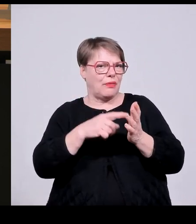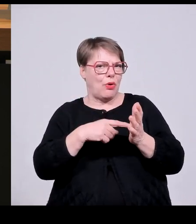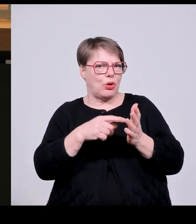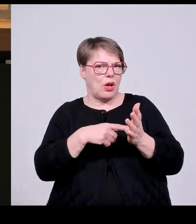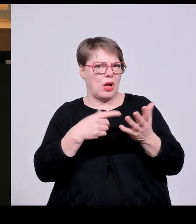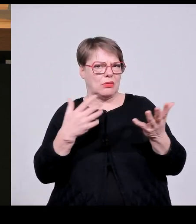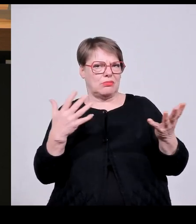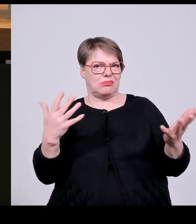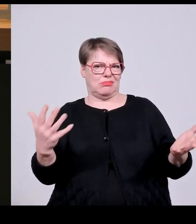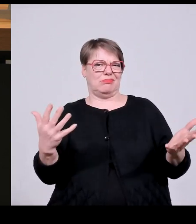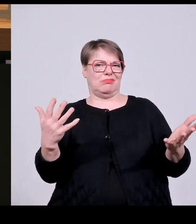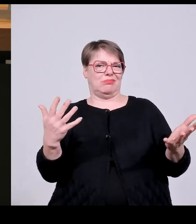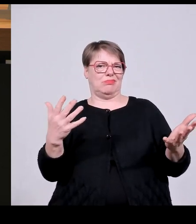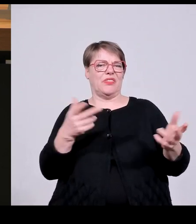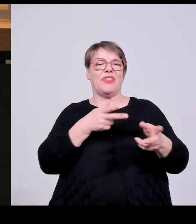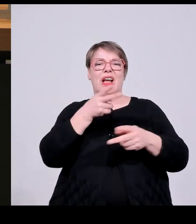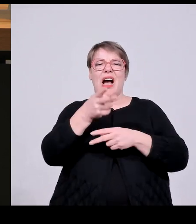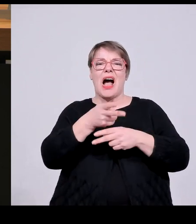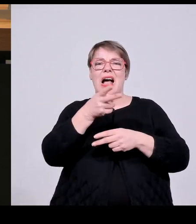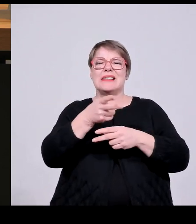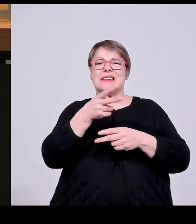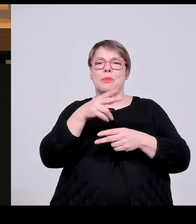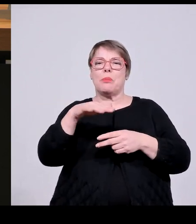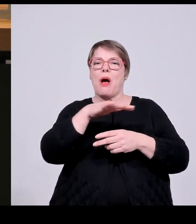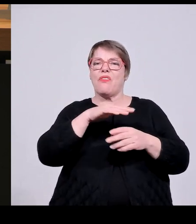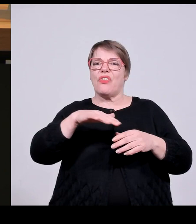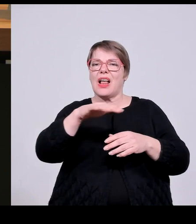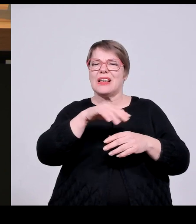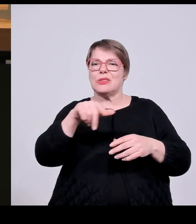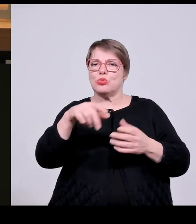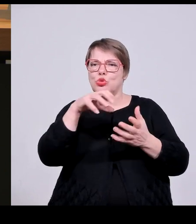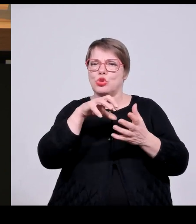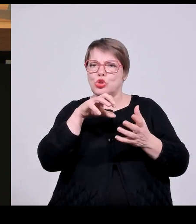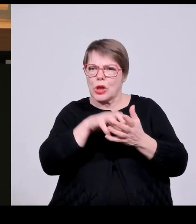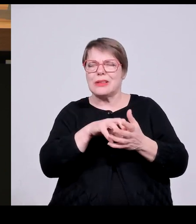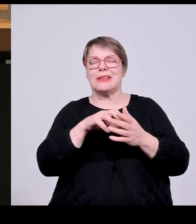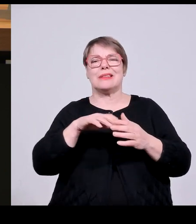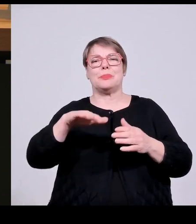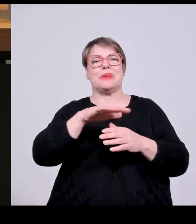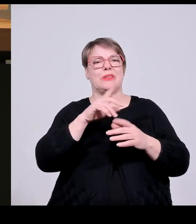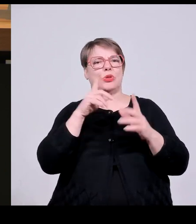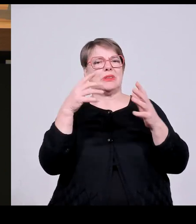Leider erst im letzten Herbst gab es Bewegung in der Sache. An dieser Stelle möchte